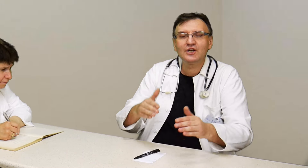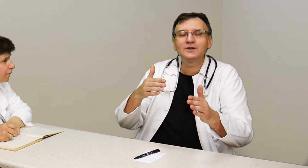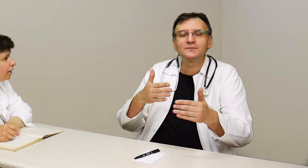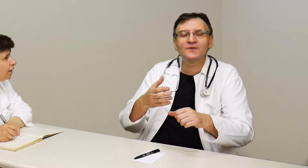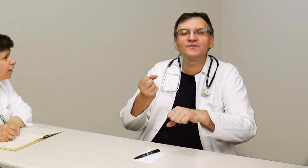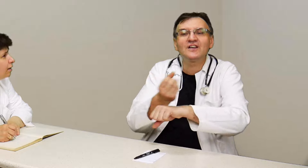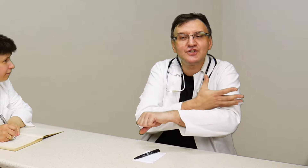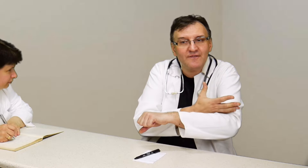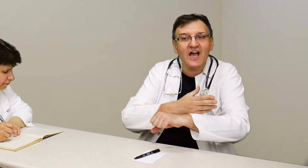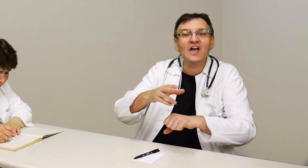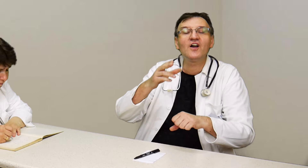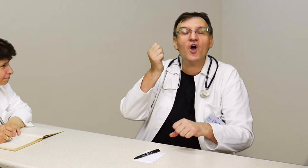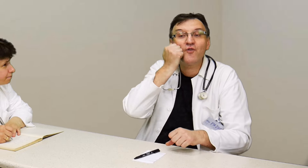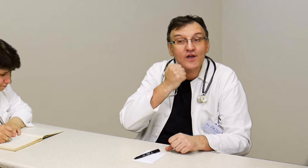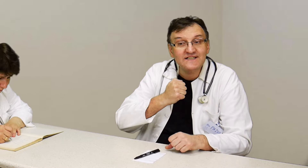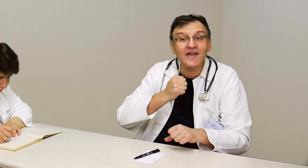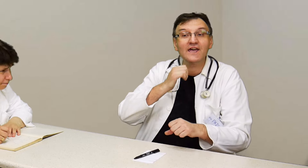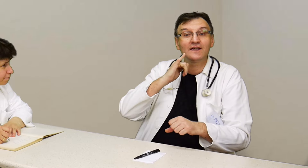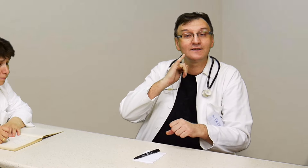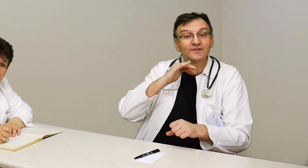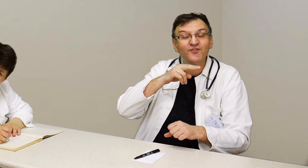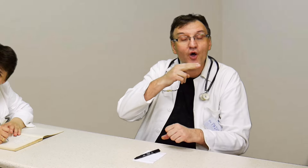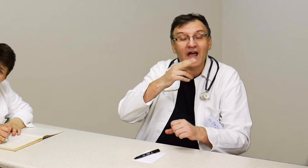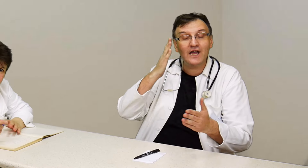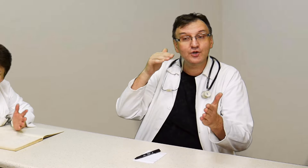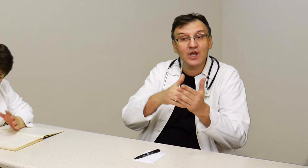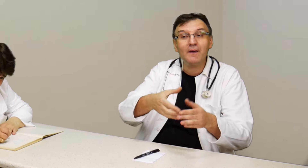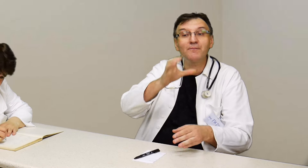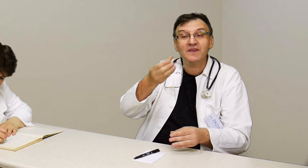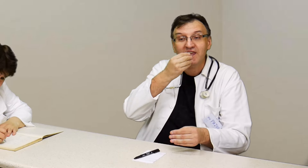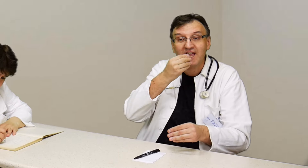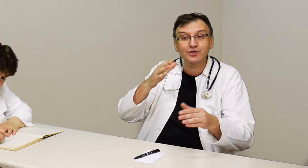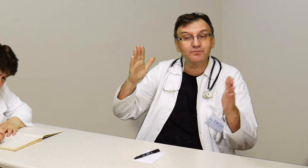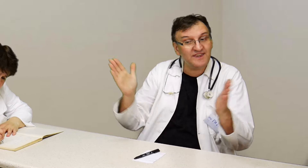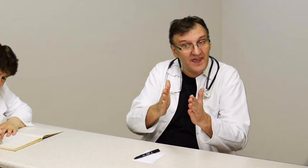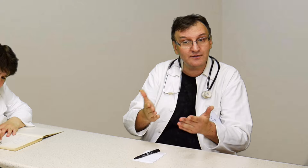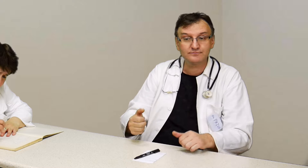Tylko warzywa, owoce i woda. Jeść dużo mniej!